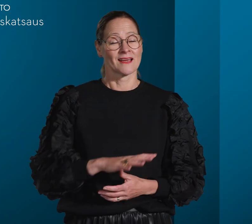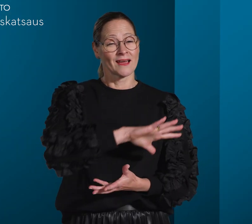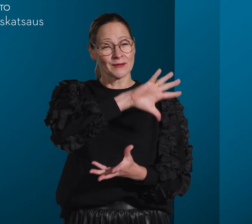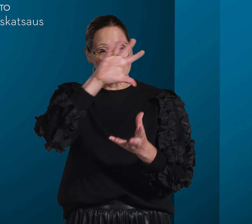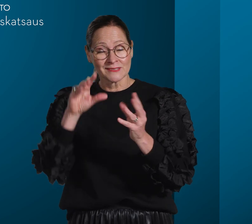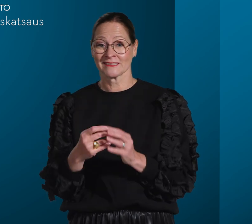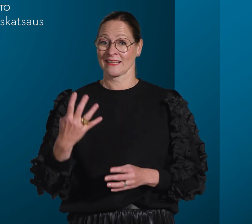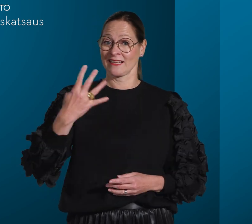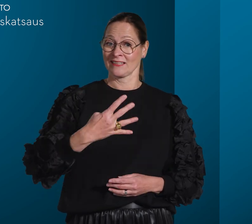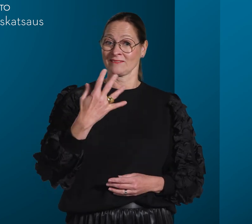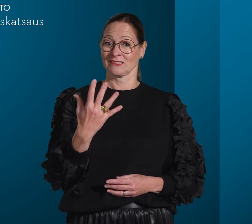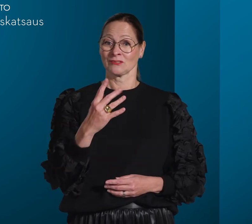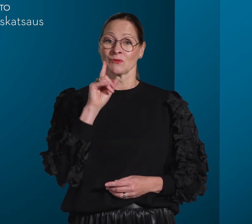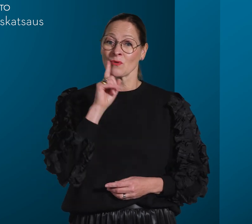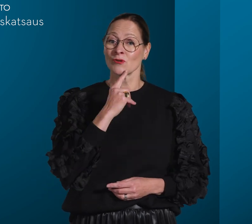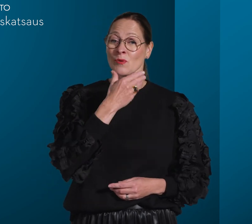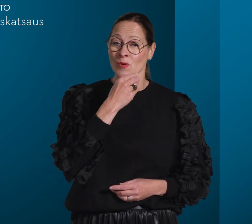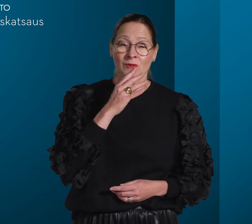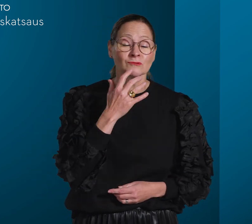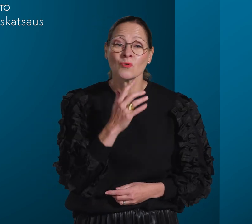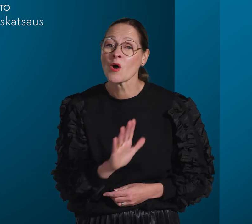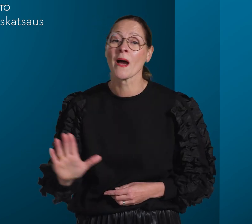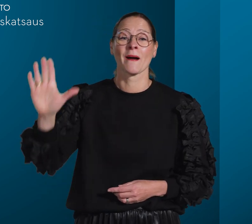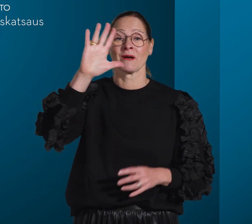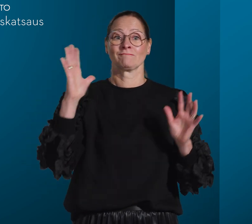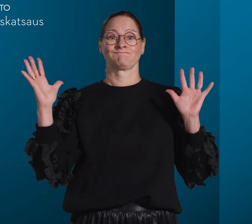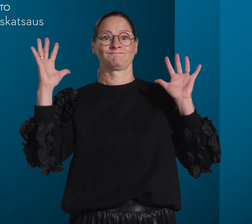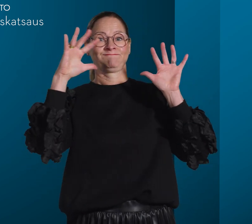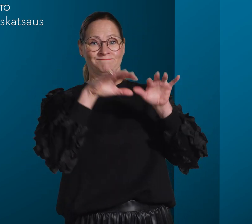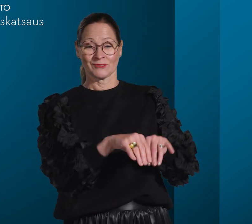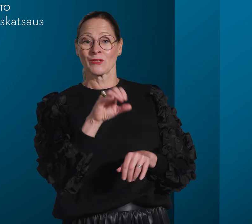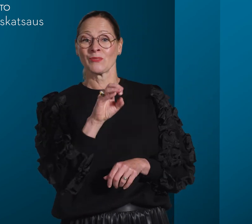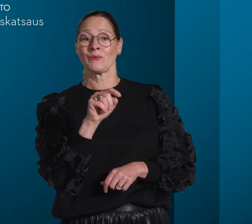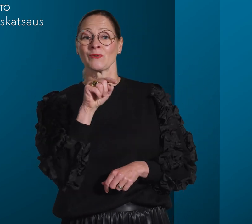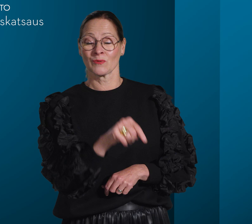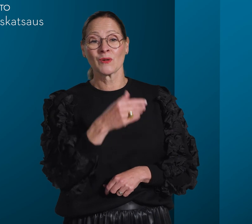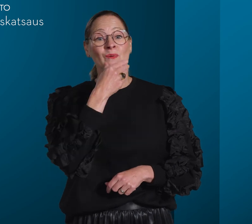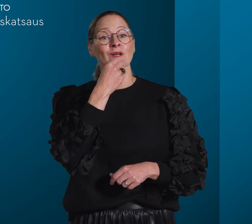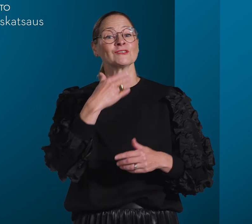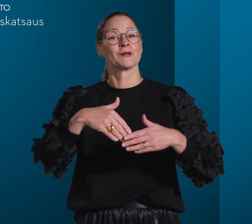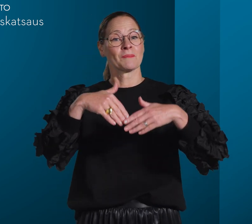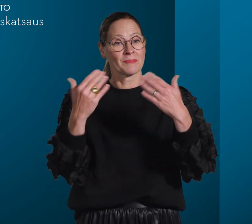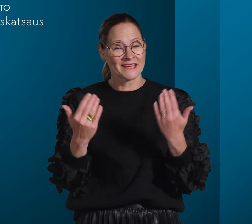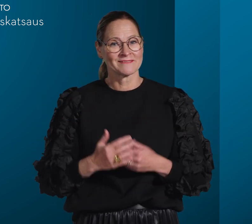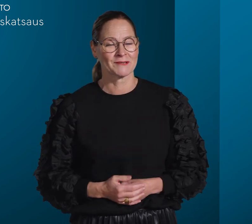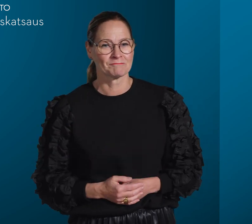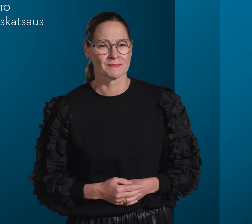Kaikkiaan 45 kuuroa nuorta ympäri Suomea kokoontui Turussa Nuorisopäivien merkeissä.